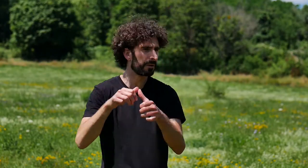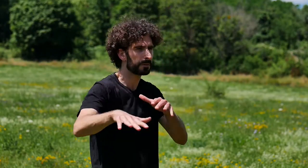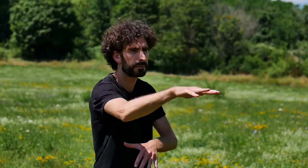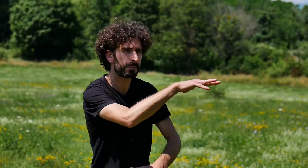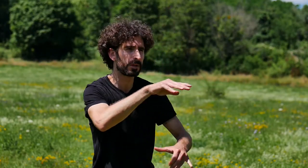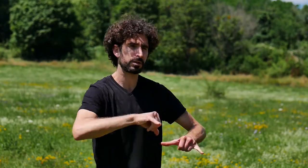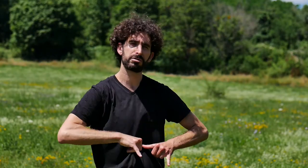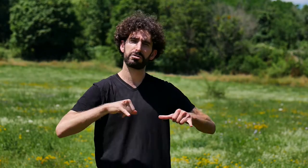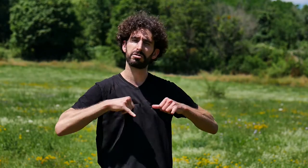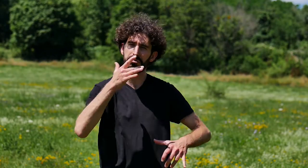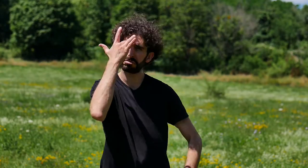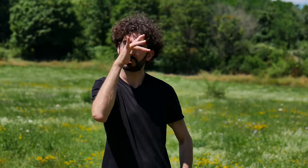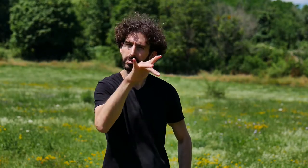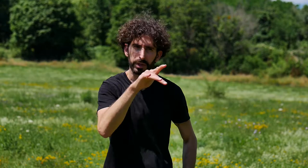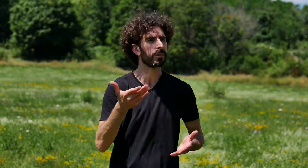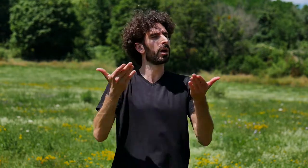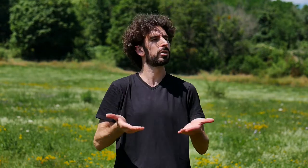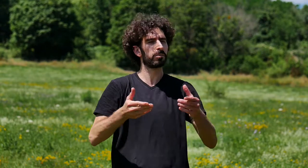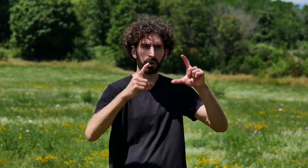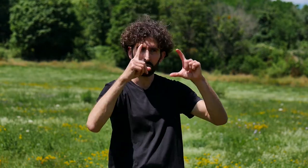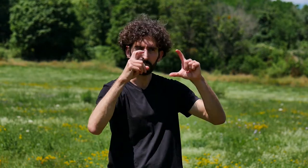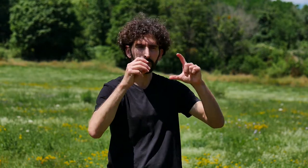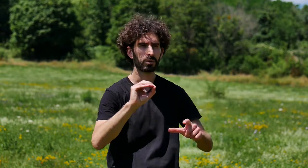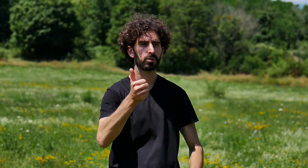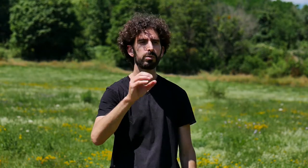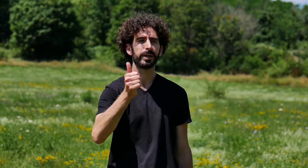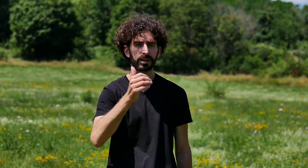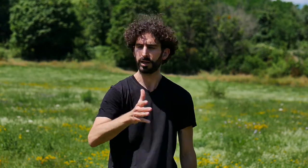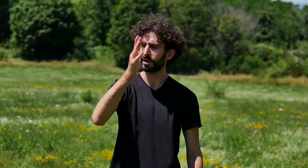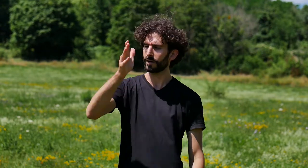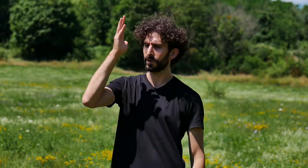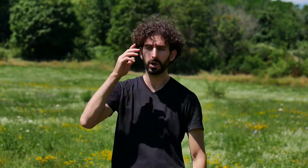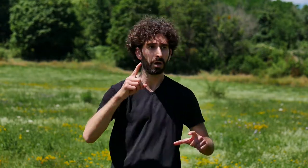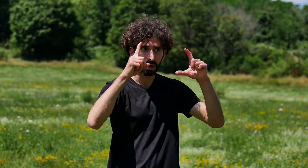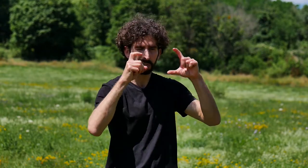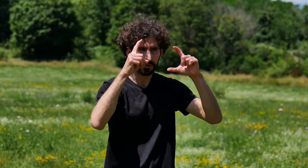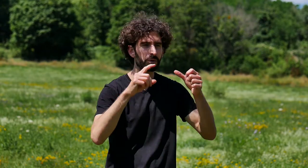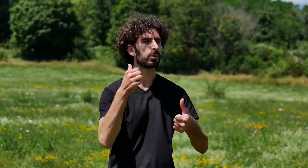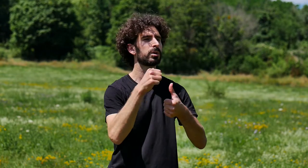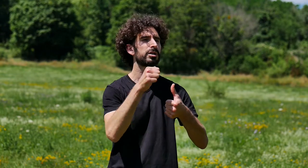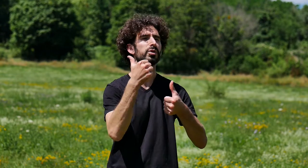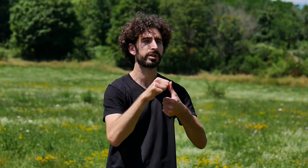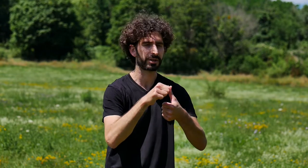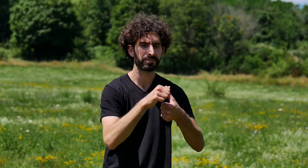Vous les jeunes qui ne connaissent pas. Maintenant, c'est la photo numérique et avant c'était la photo argentique.